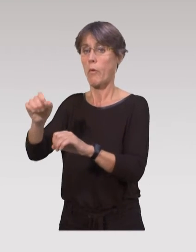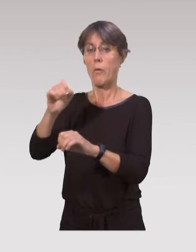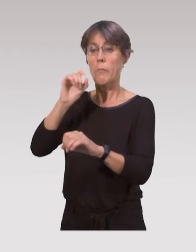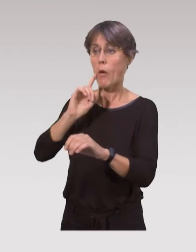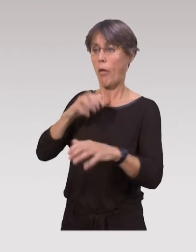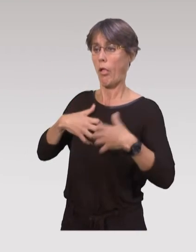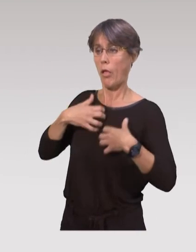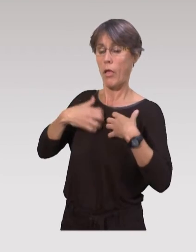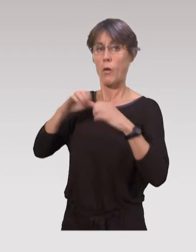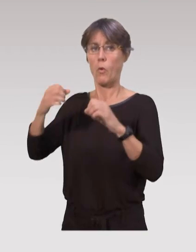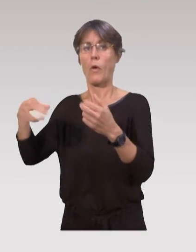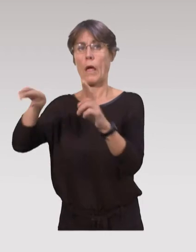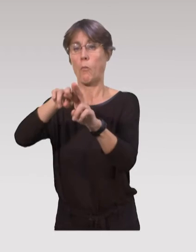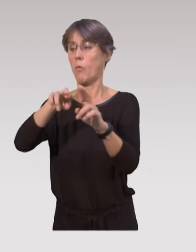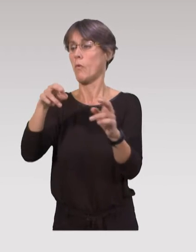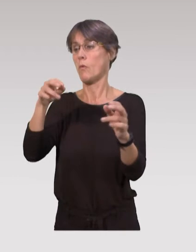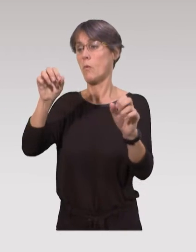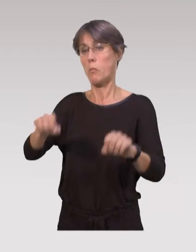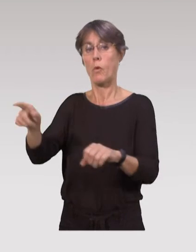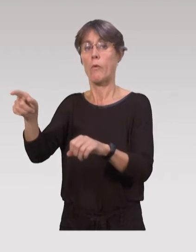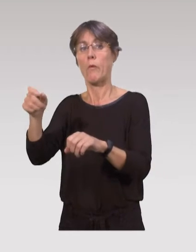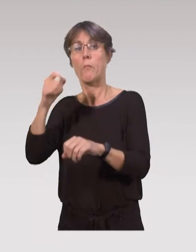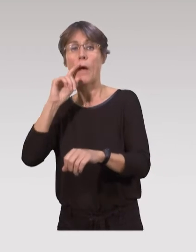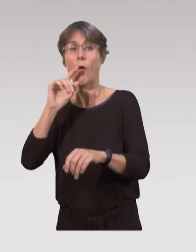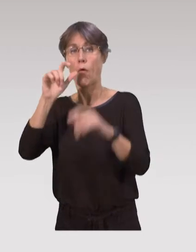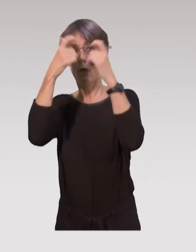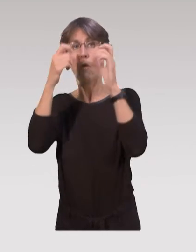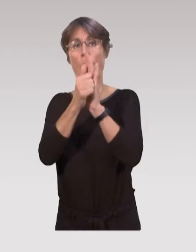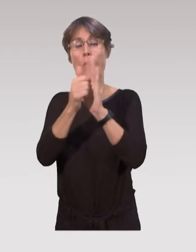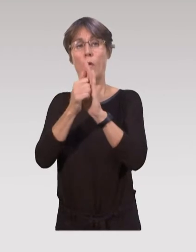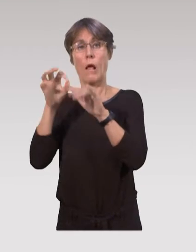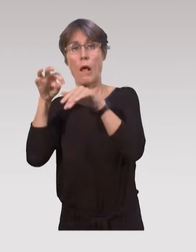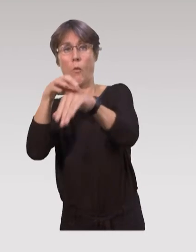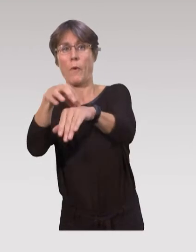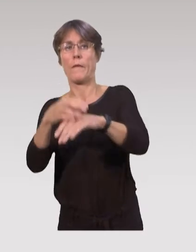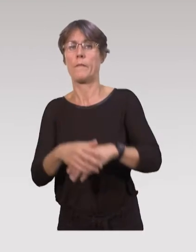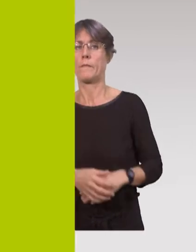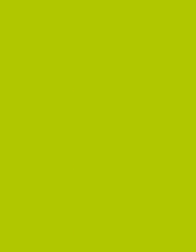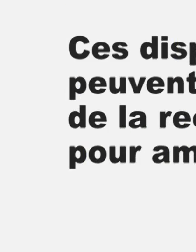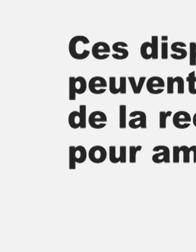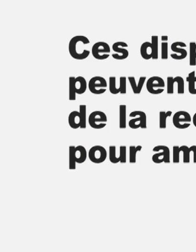et on a aussi des professionnels de santé qui peuvent répondre aux questions des parents, et faire de l’accompagnement à la parentalité.